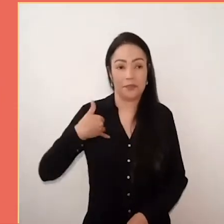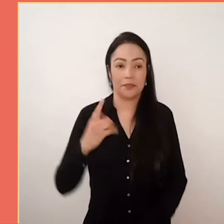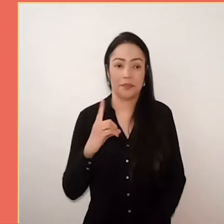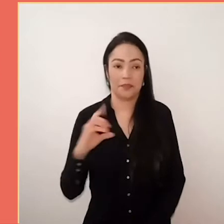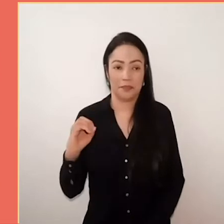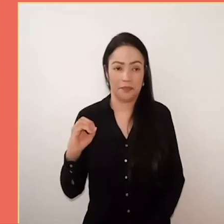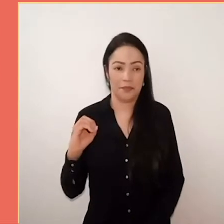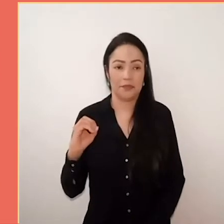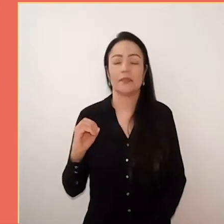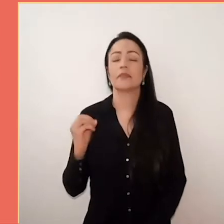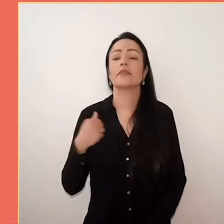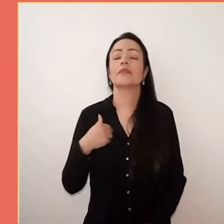eu já tinha no nariz